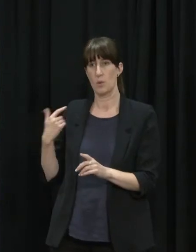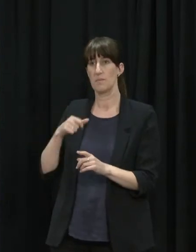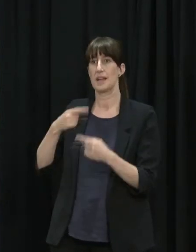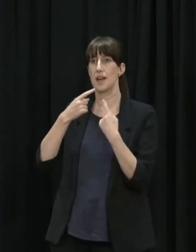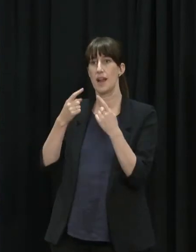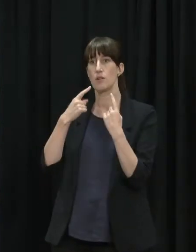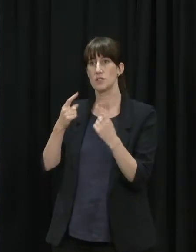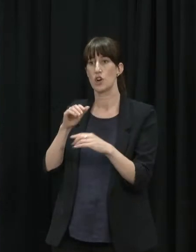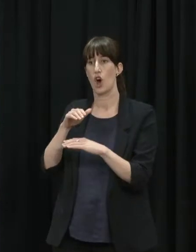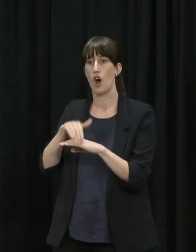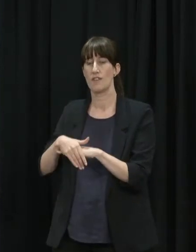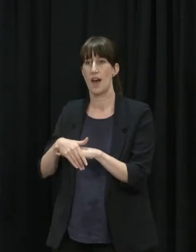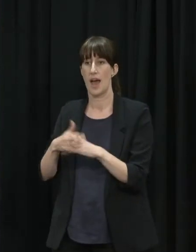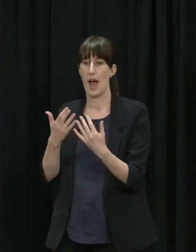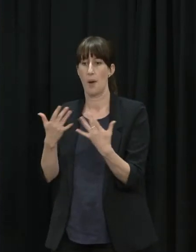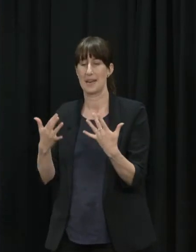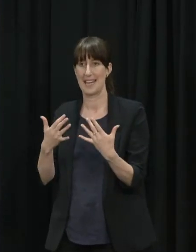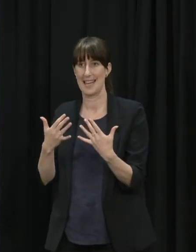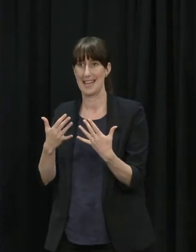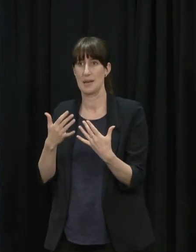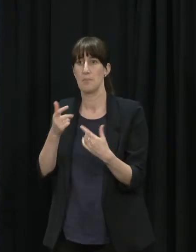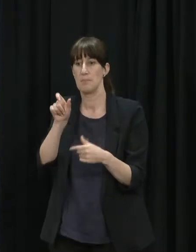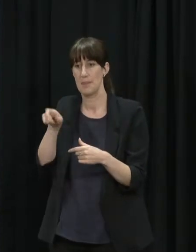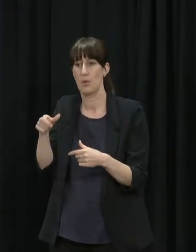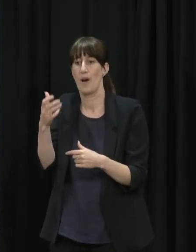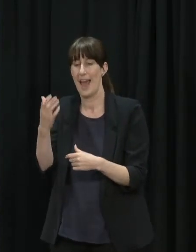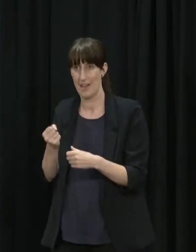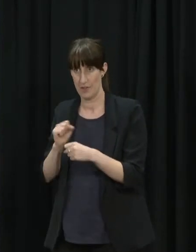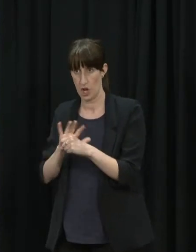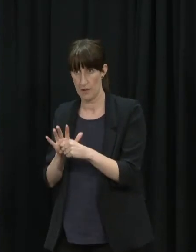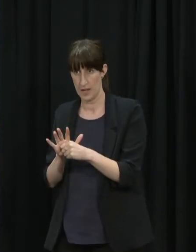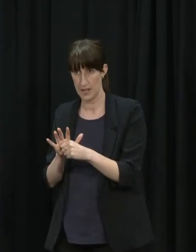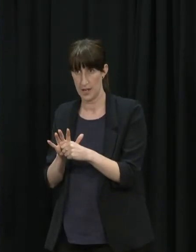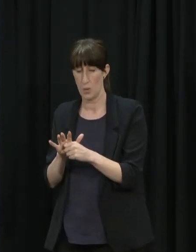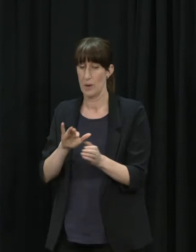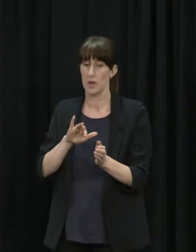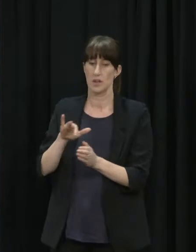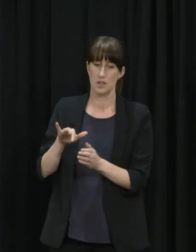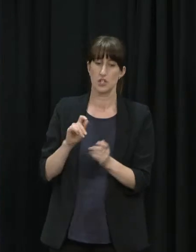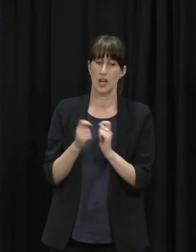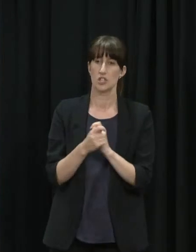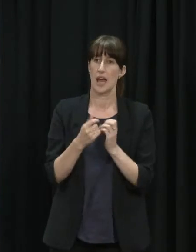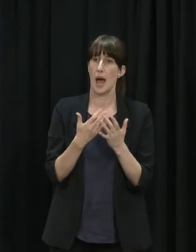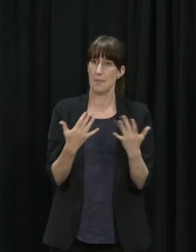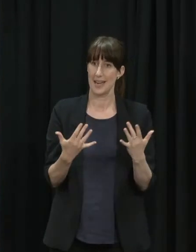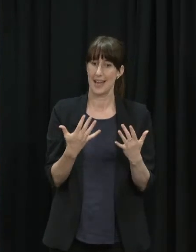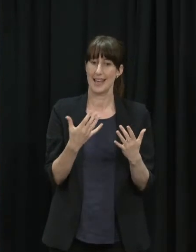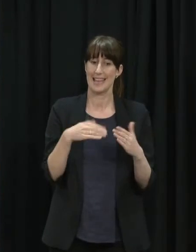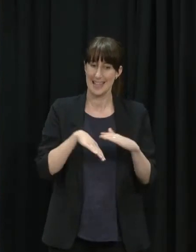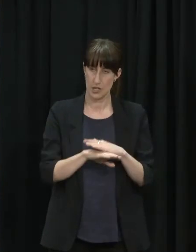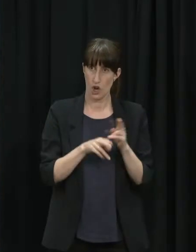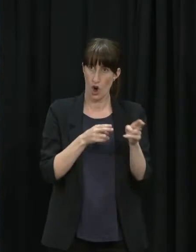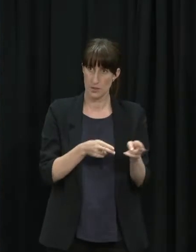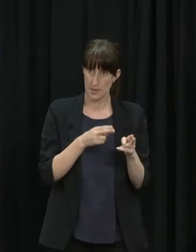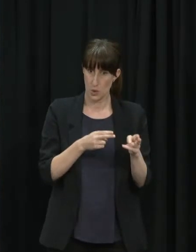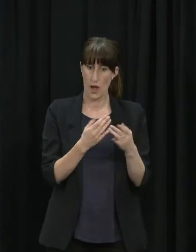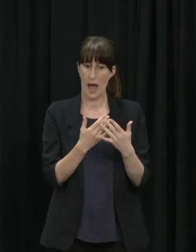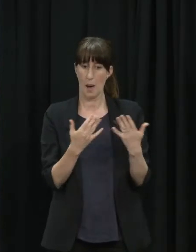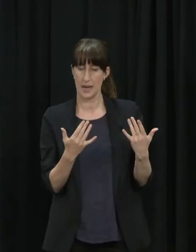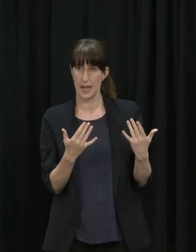e matou. Neke atu i nga nama